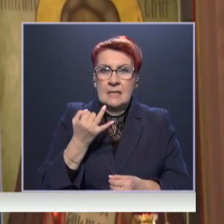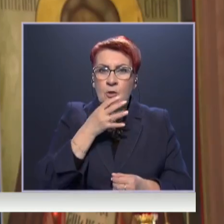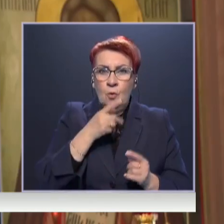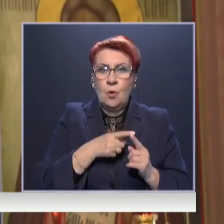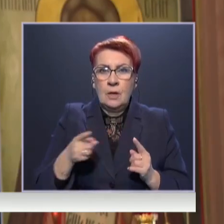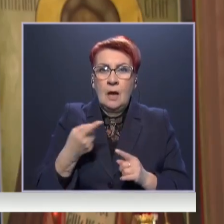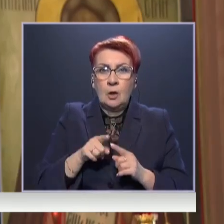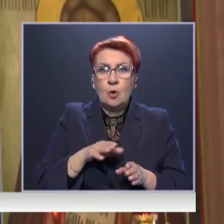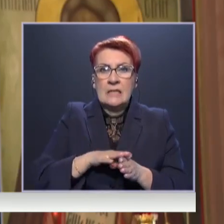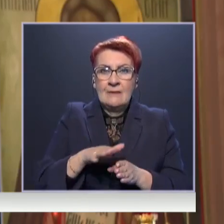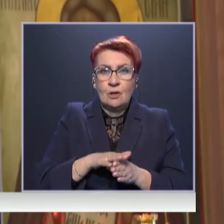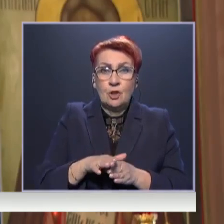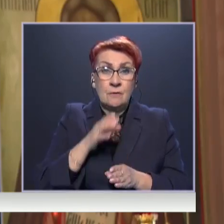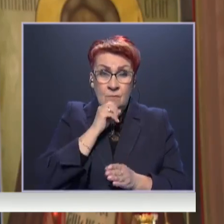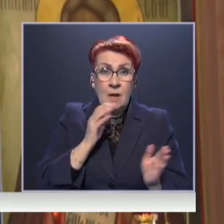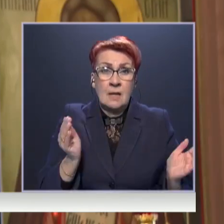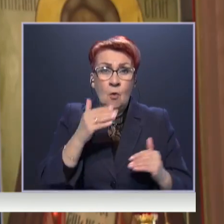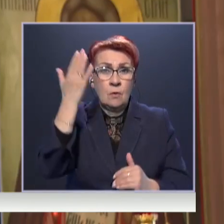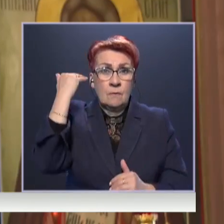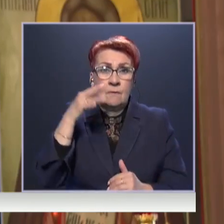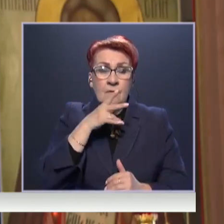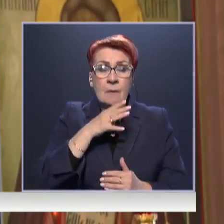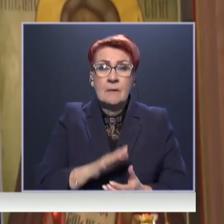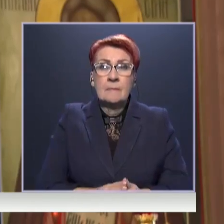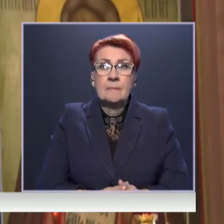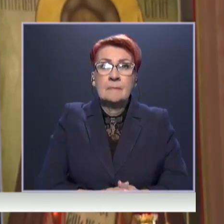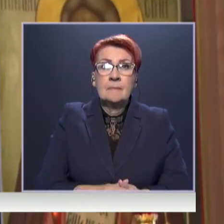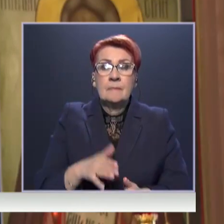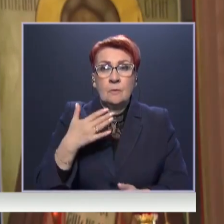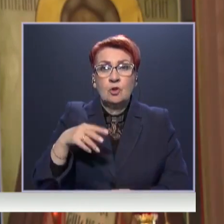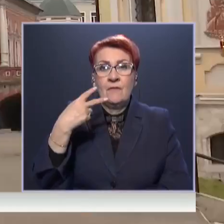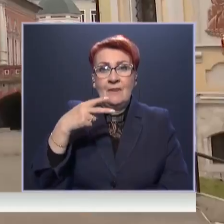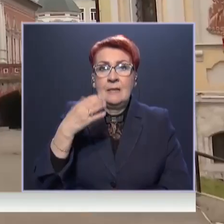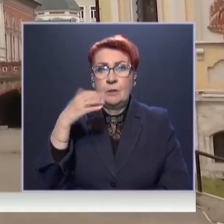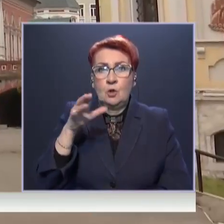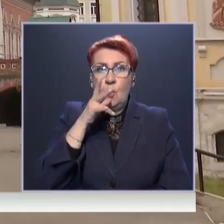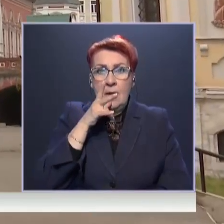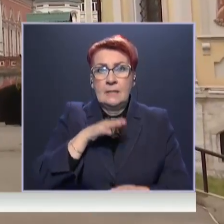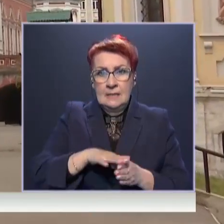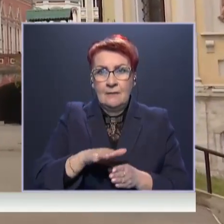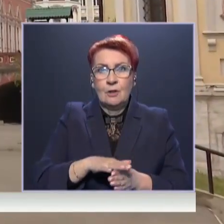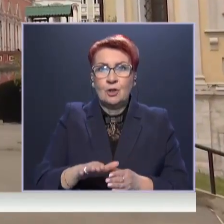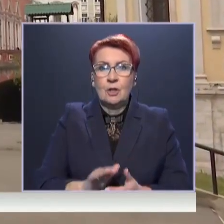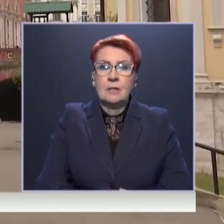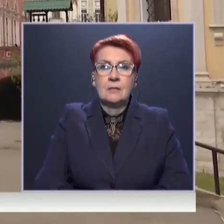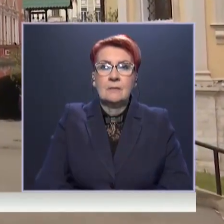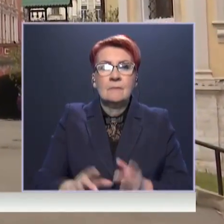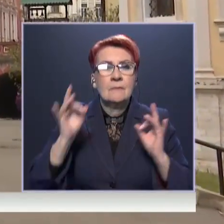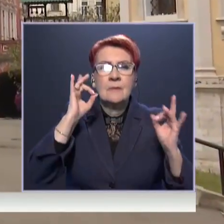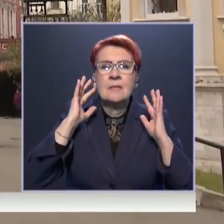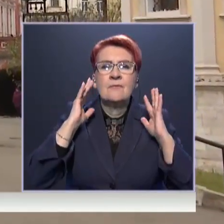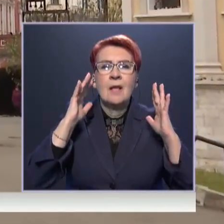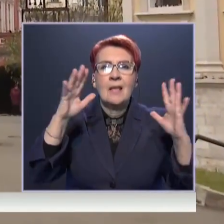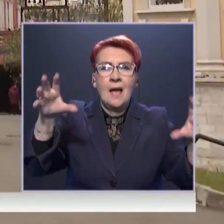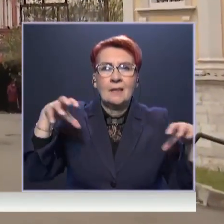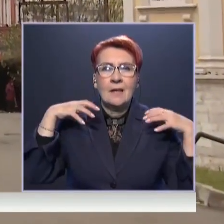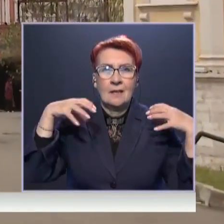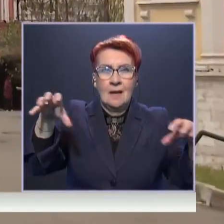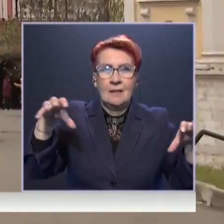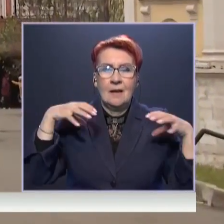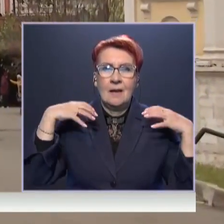впоследствии совершились уже в ходе 20 столетия [музыка]